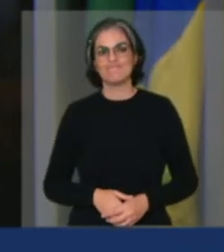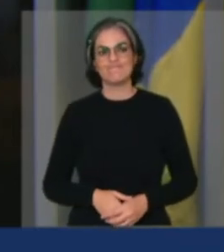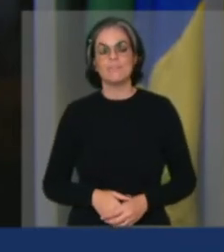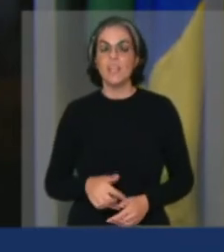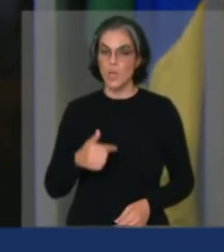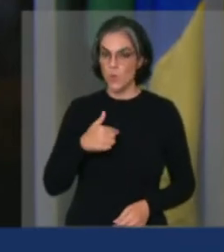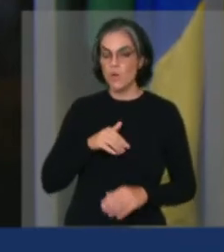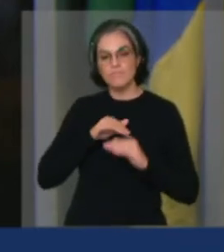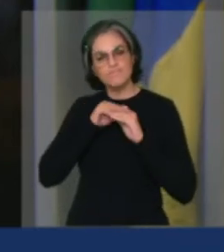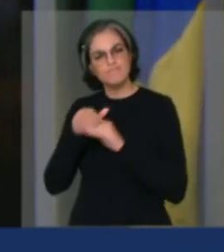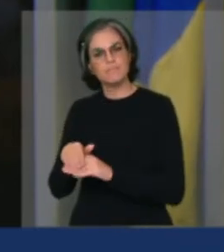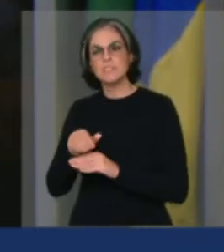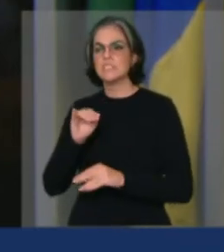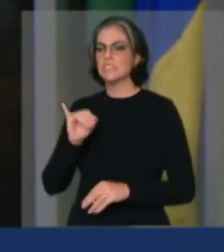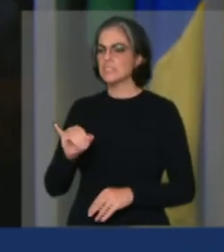SANTOS FILHO, E DIGO A, ELE SE NÃO LHE DAOS CONDIÇÕES DE